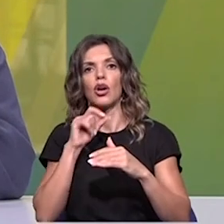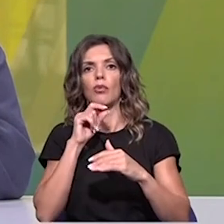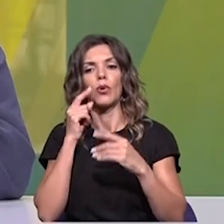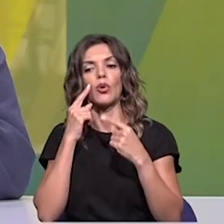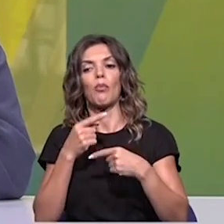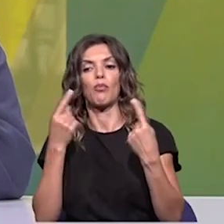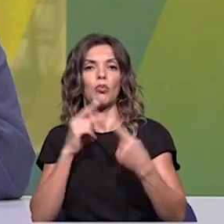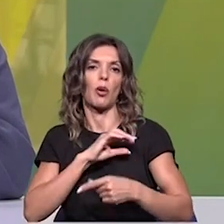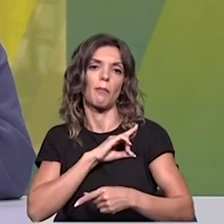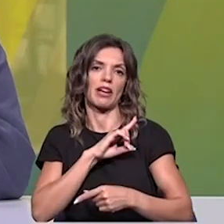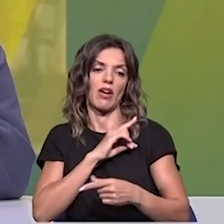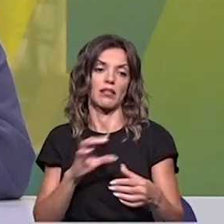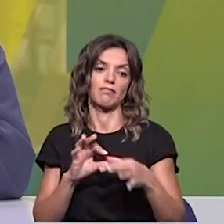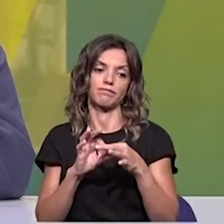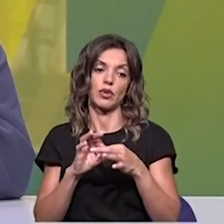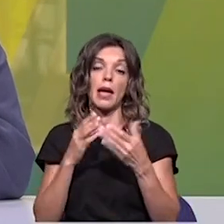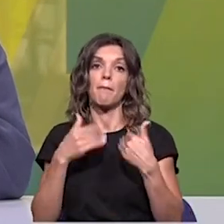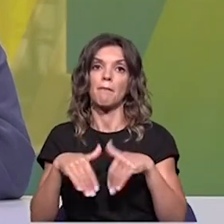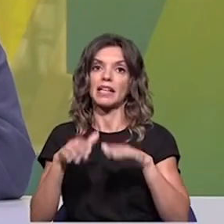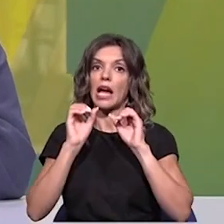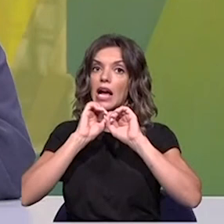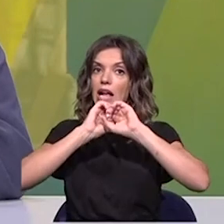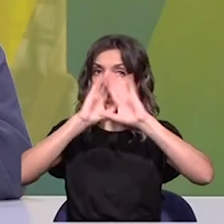mas com transparência, e com uma boa gestão,